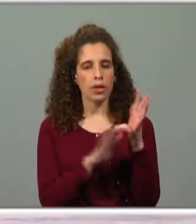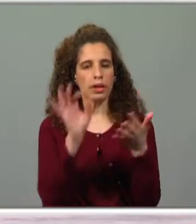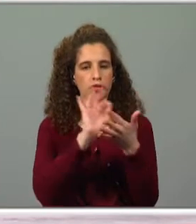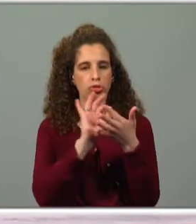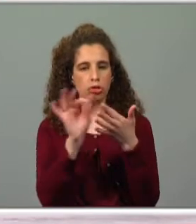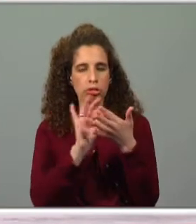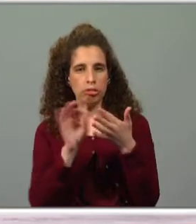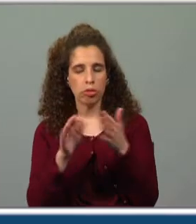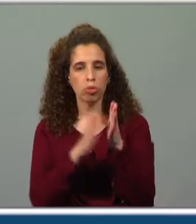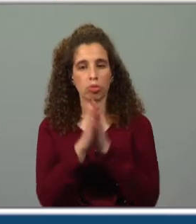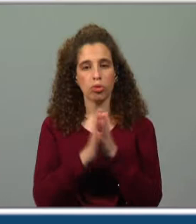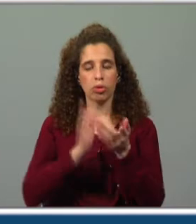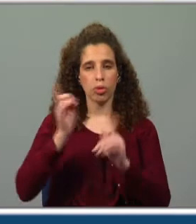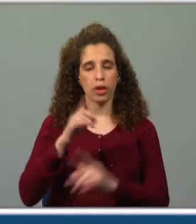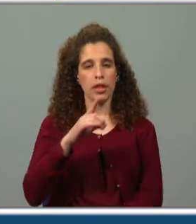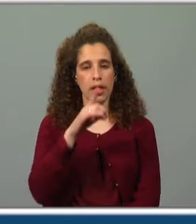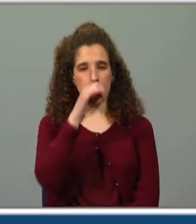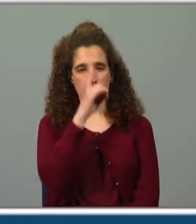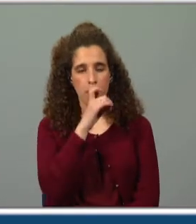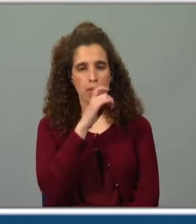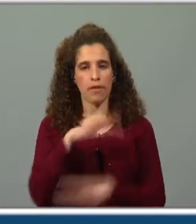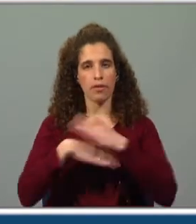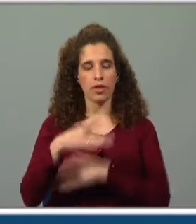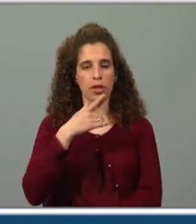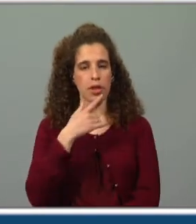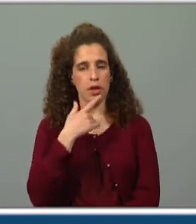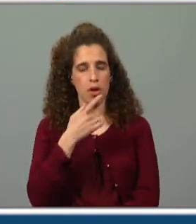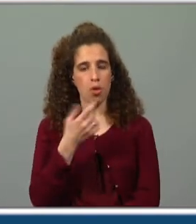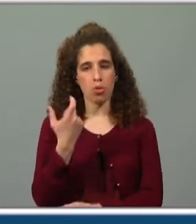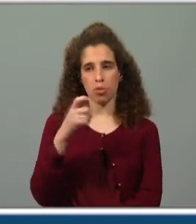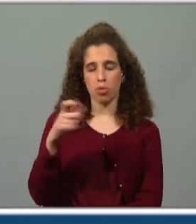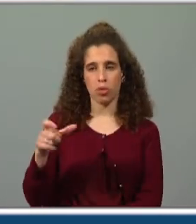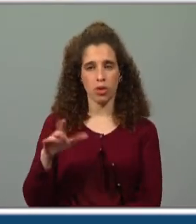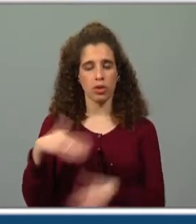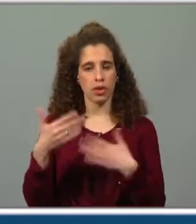descritivos lembram-se que coloquei a questão dos adjetivos Vamos então ver o 描述性記得我把形容詞問題讓我們看看